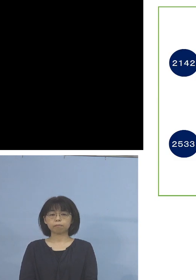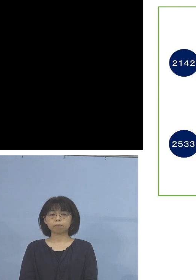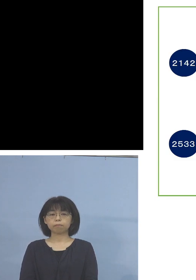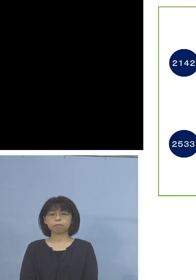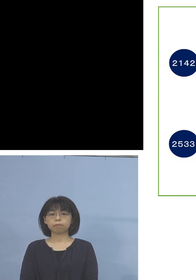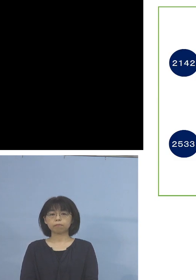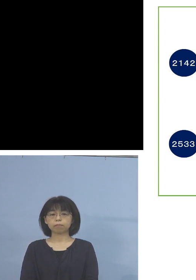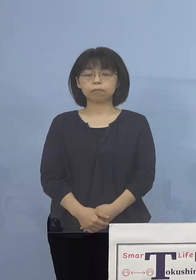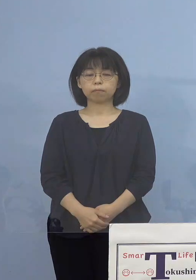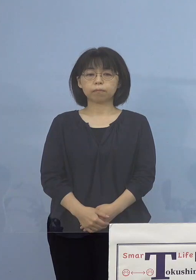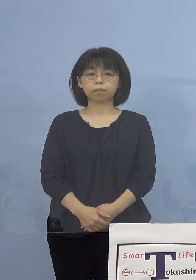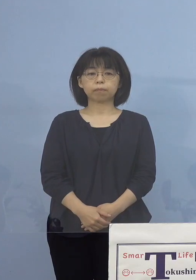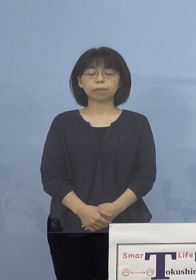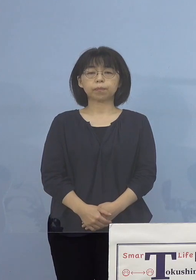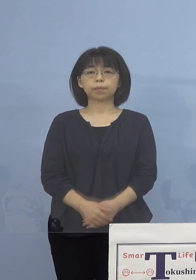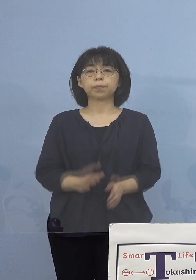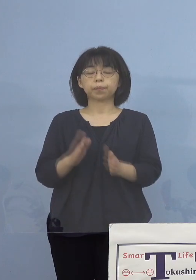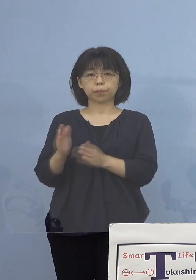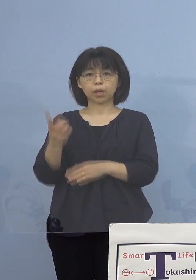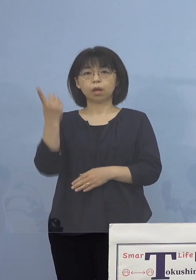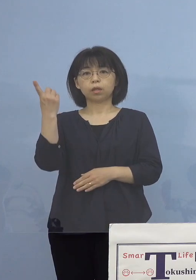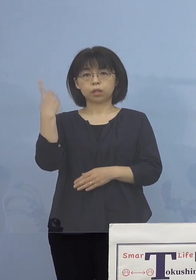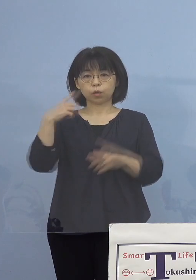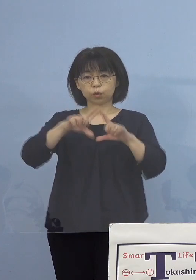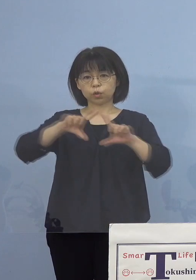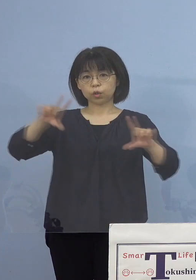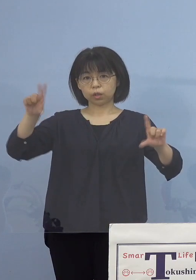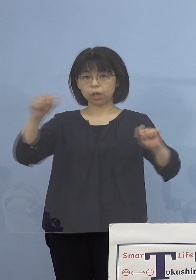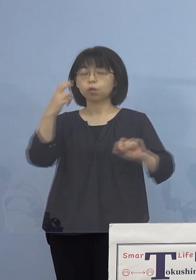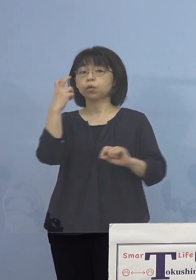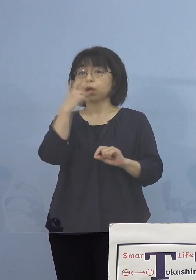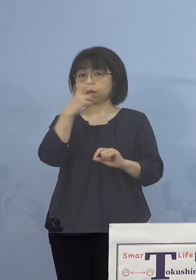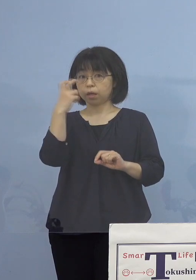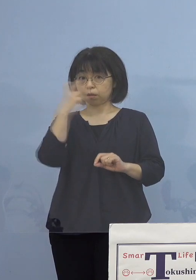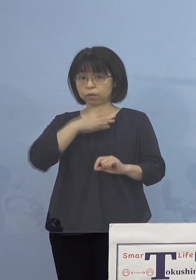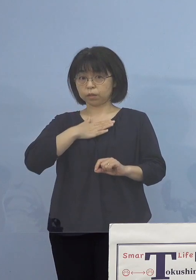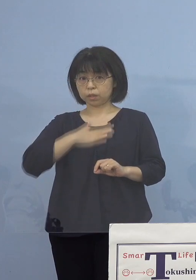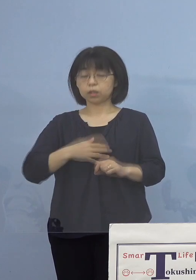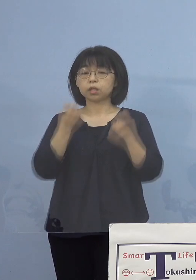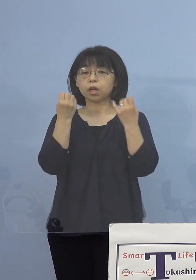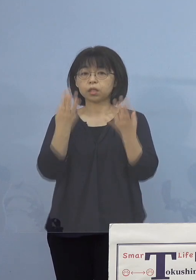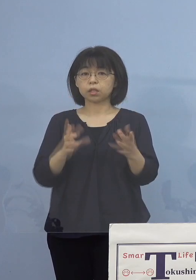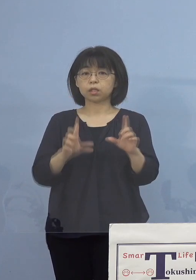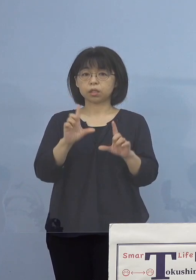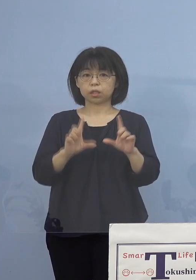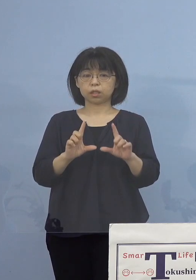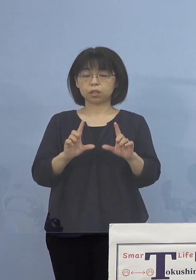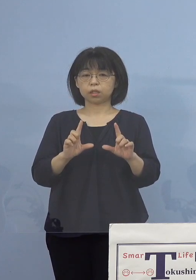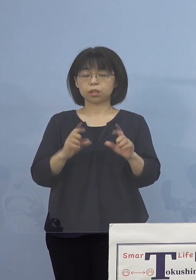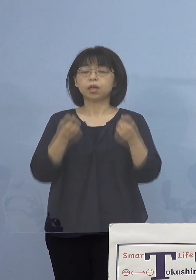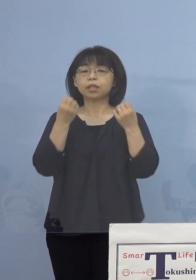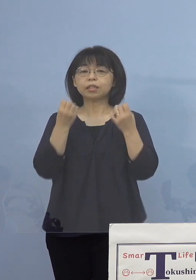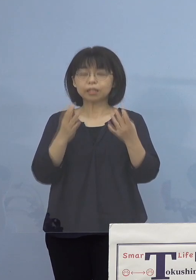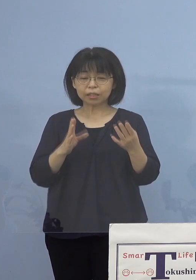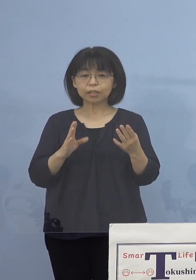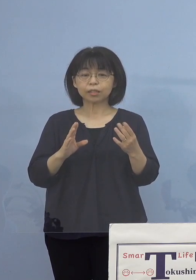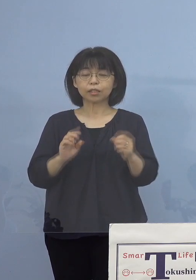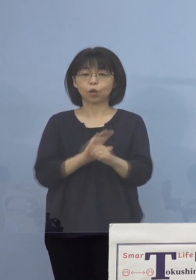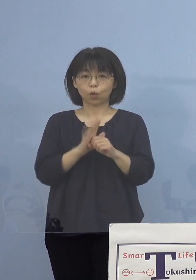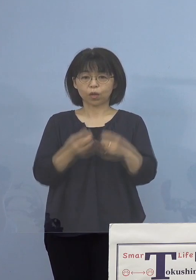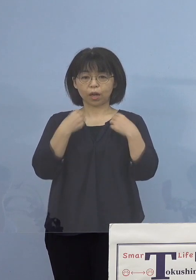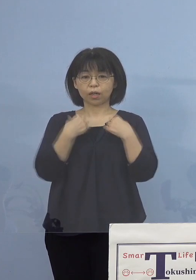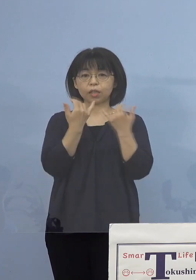さて、昨日 全国で確認された新規感染者数は19,311人となり